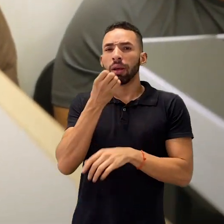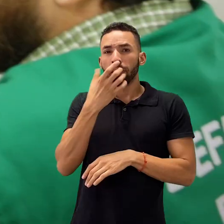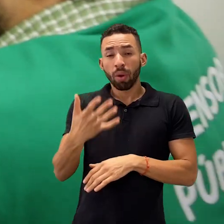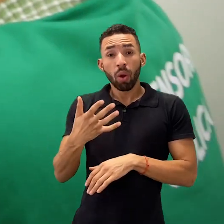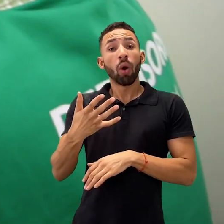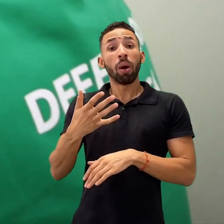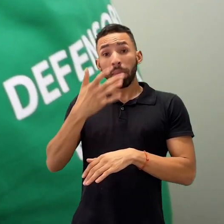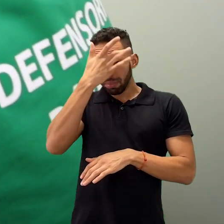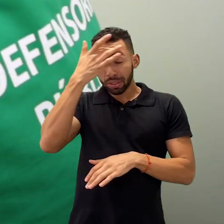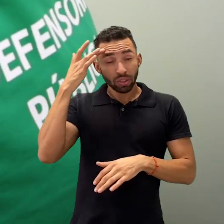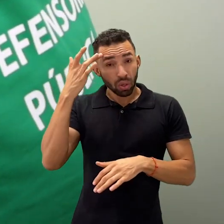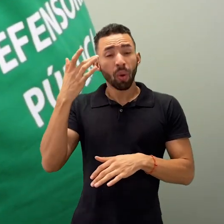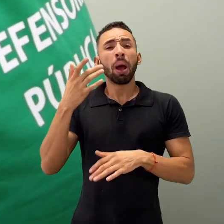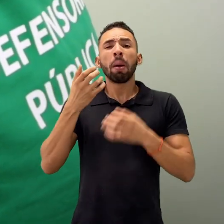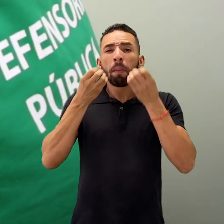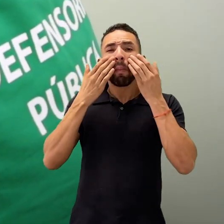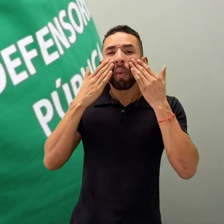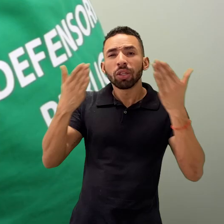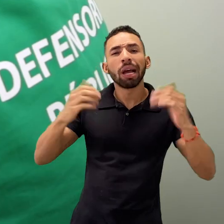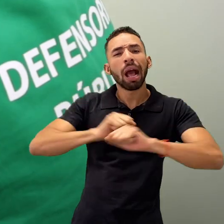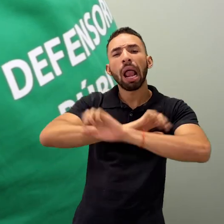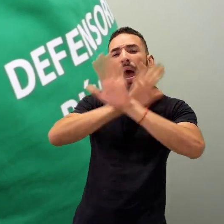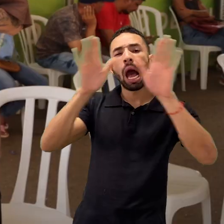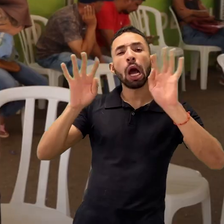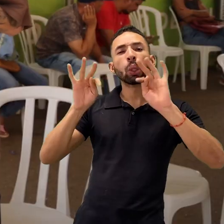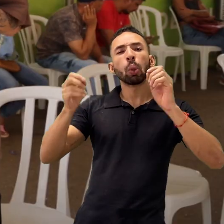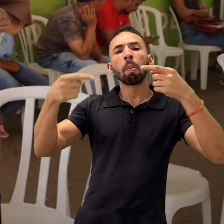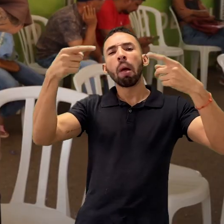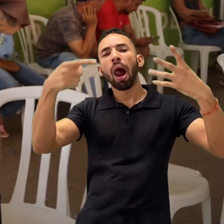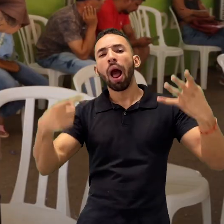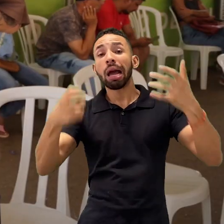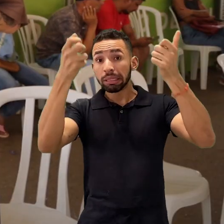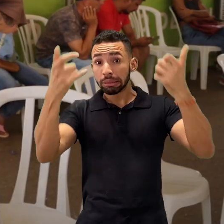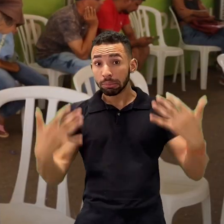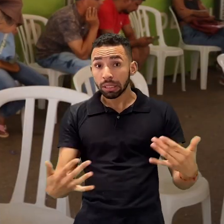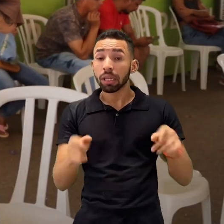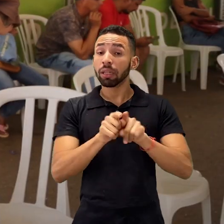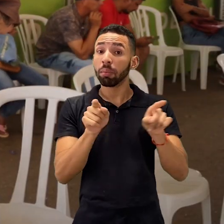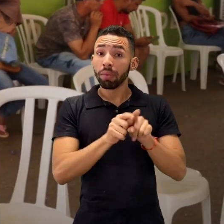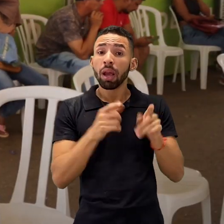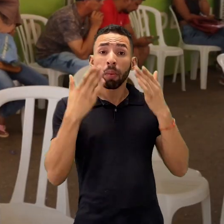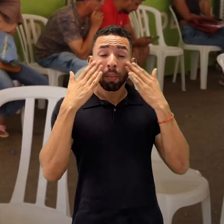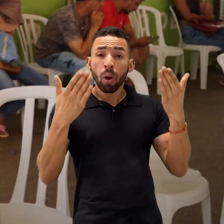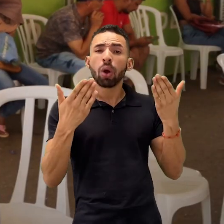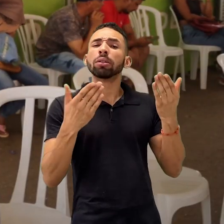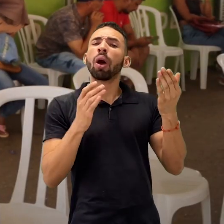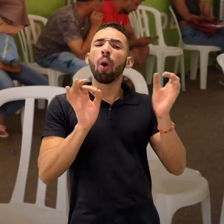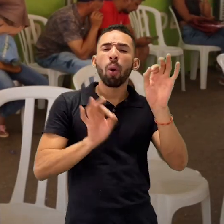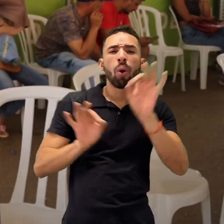eles esclarecem bem, são muito transparentes com você. Te explicam toda a situação e com uma certa agilidade, o que eu achei, assim,